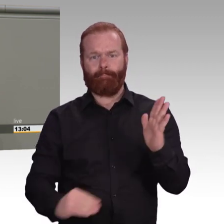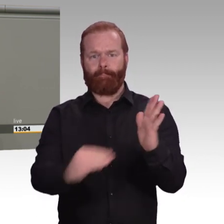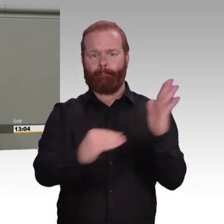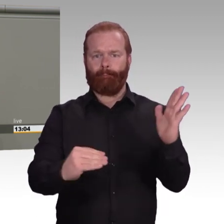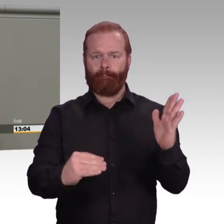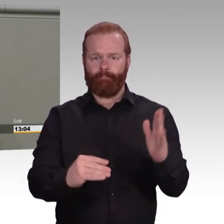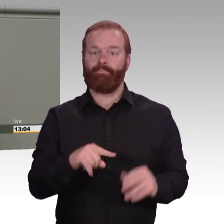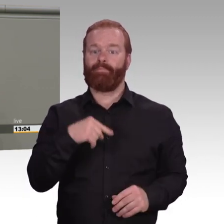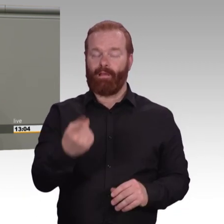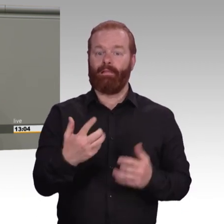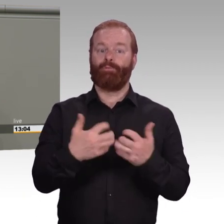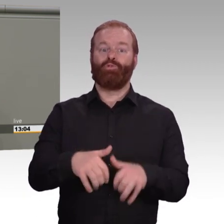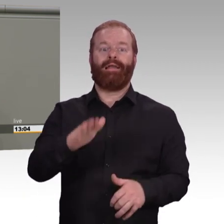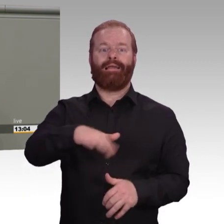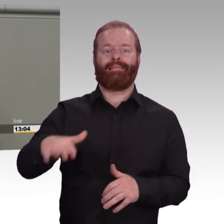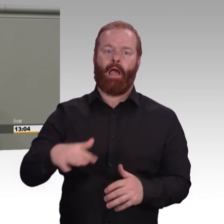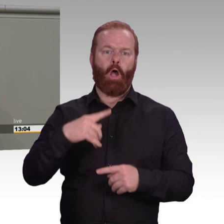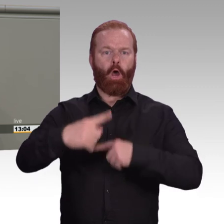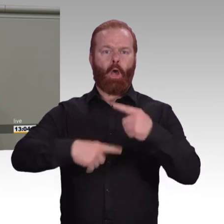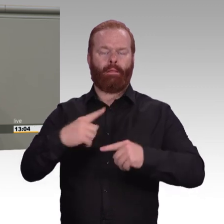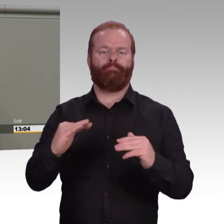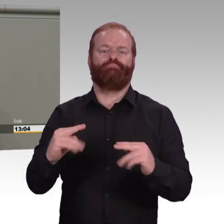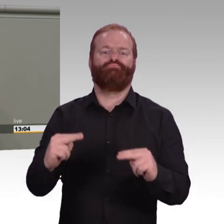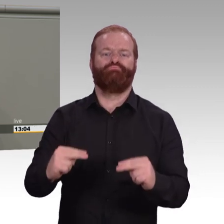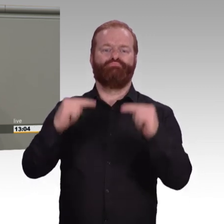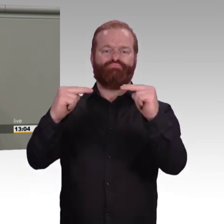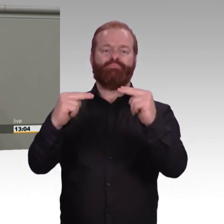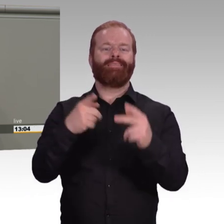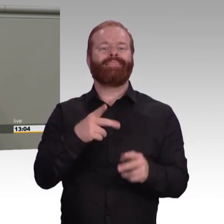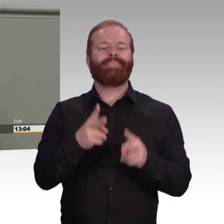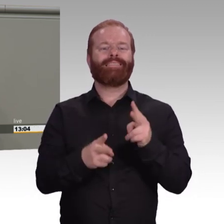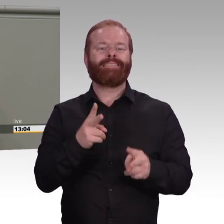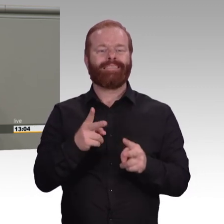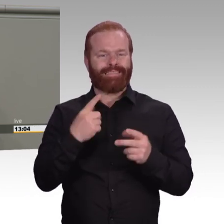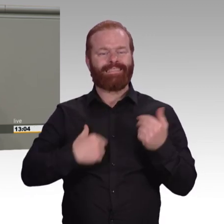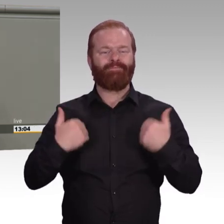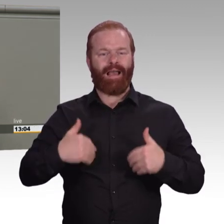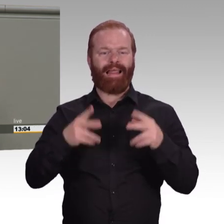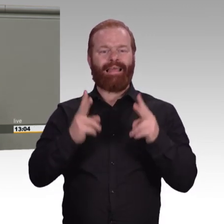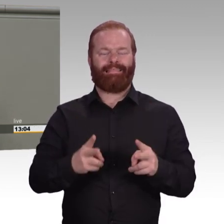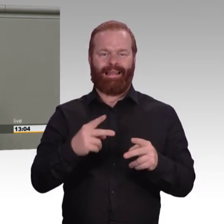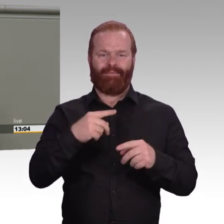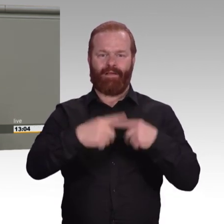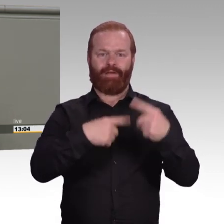der Opfer furchtbaren Missbrauchs geworden ist. Ein Junge, der in mehreren familiengerichtlichen Verfahren